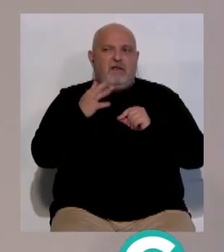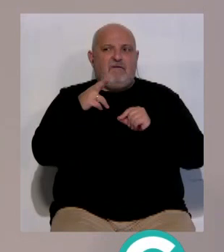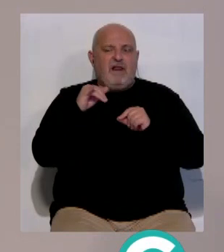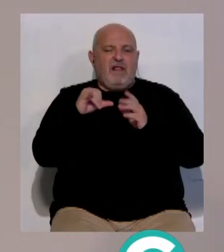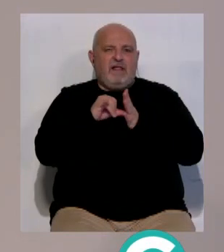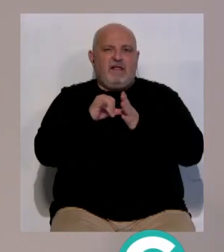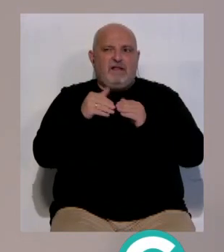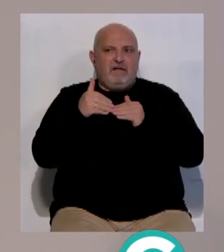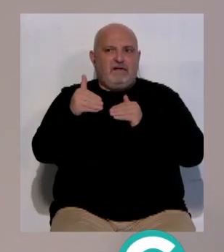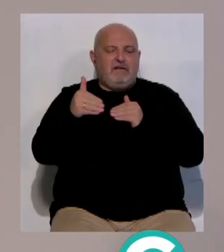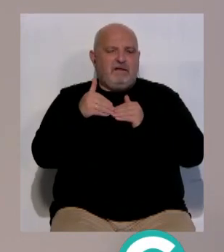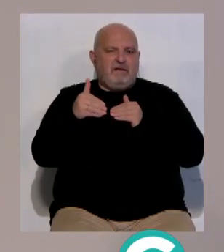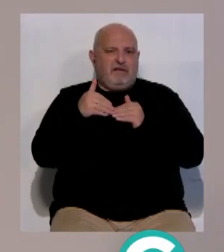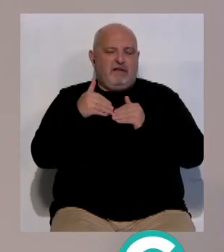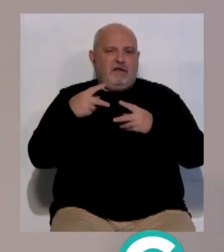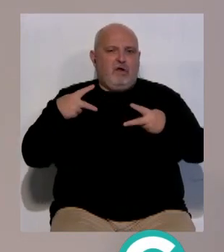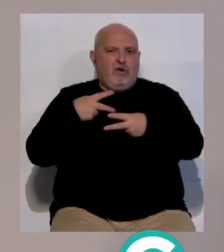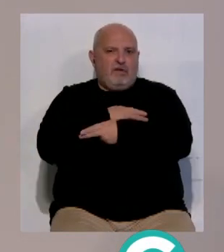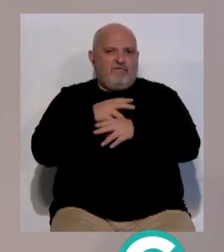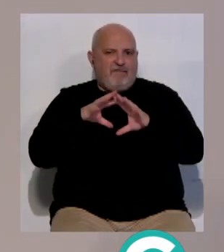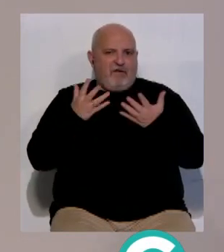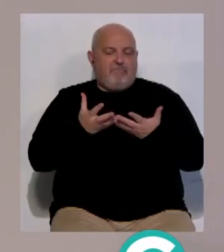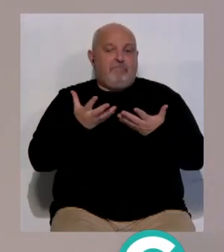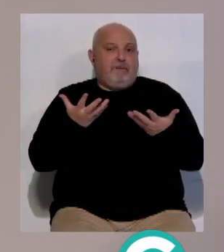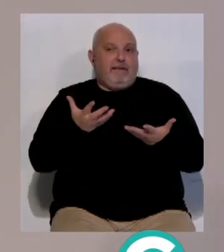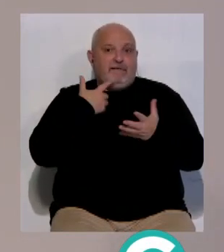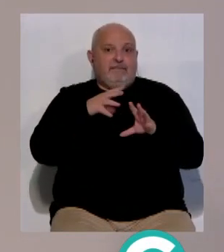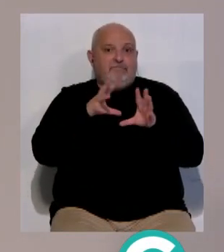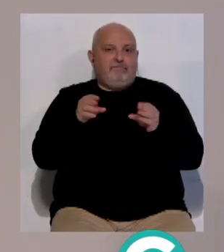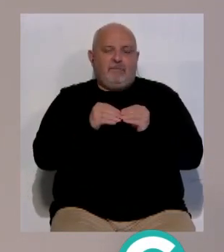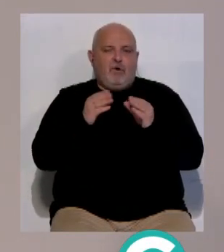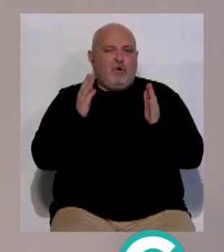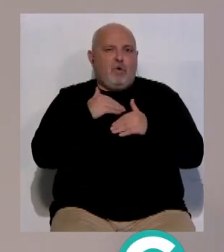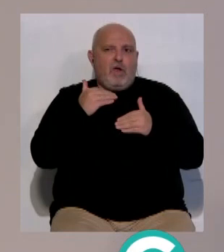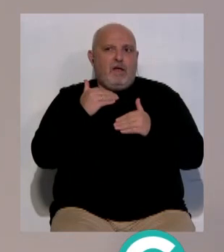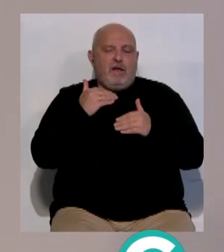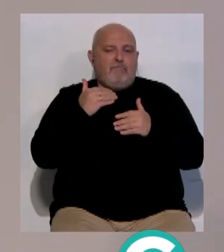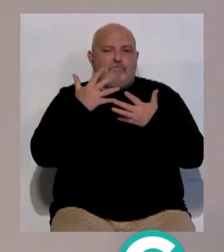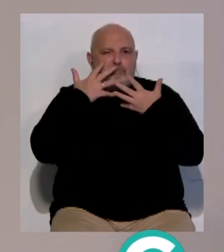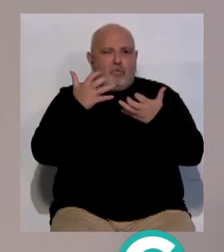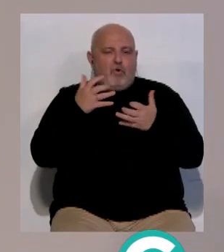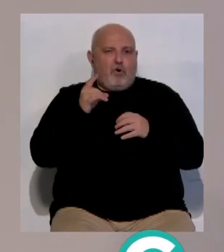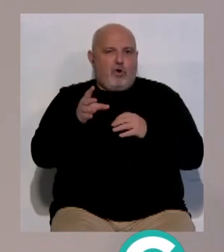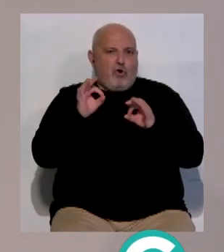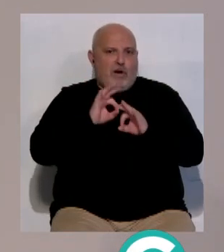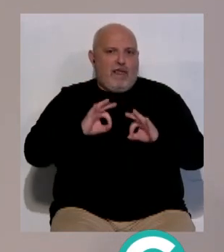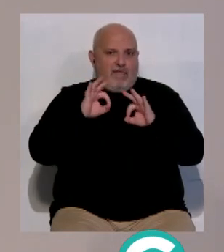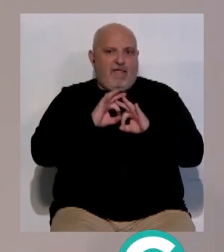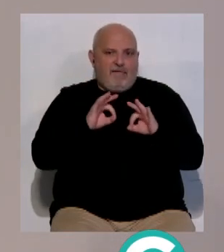trayectoria de poder interceptar el balón por lo tanto no hay ocasión manifiesta de Gol no podemos